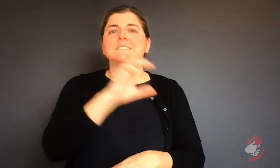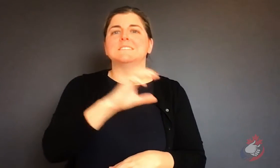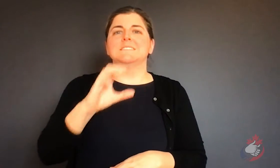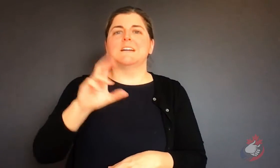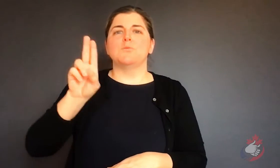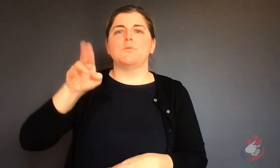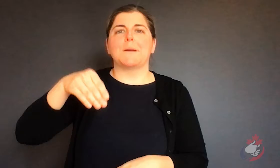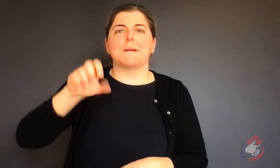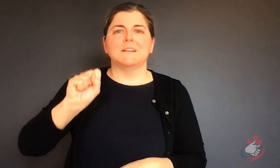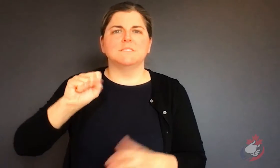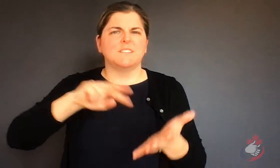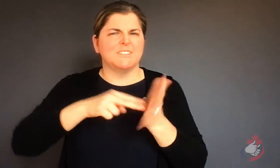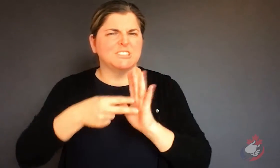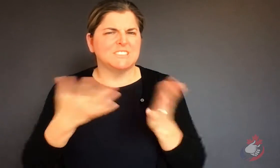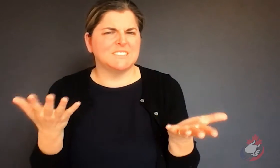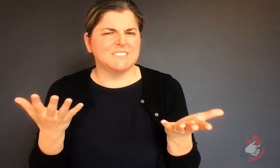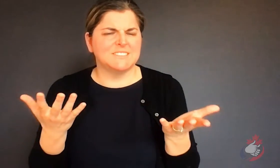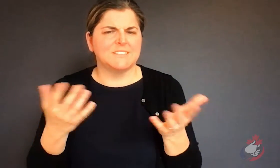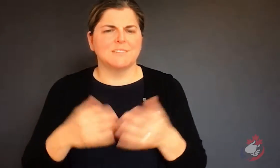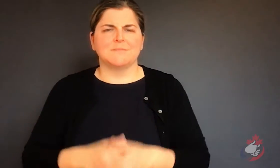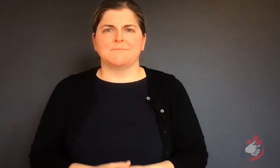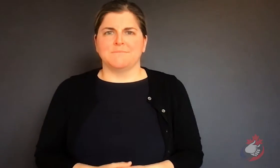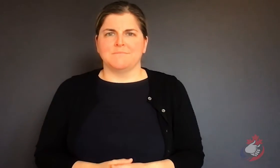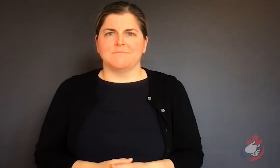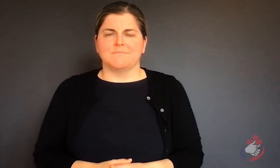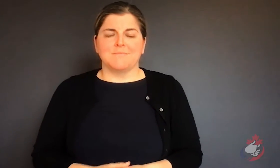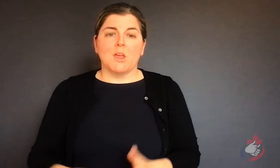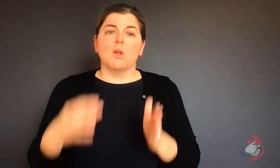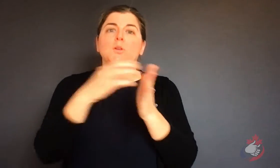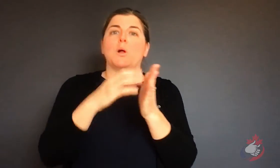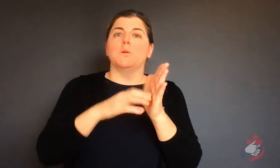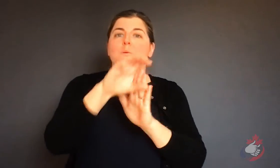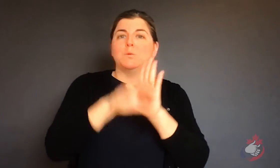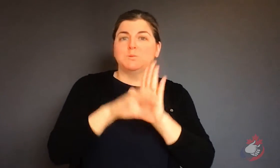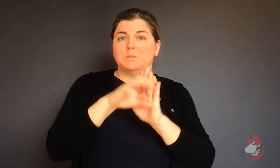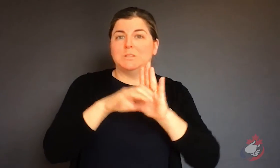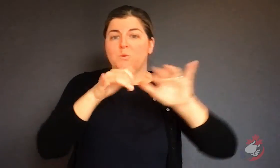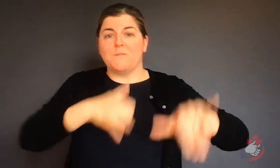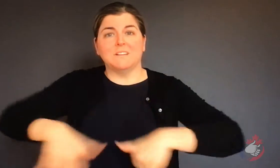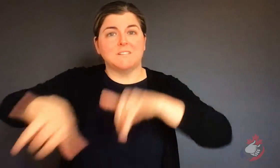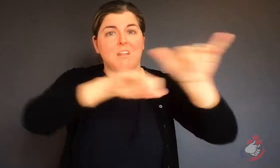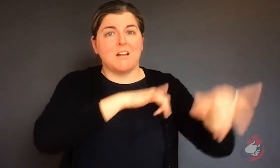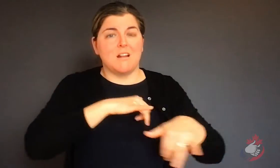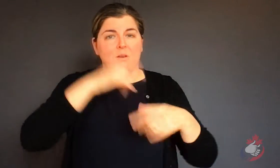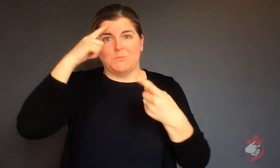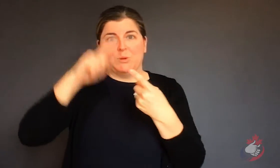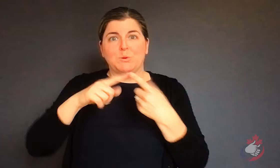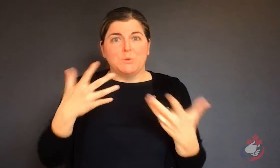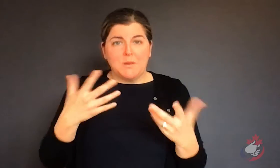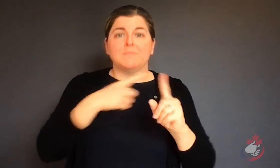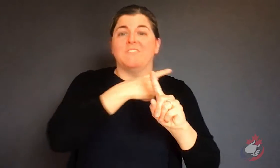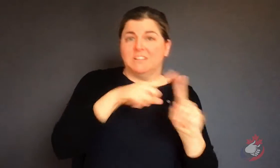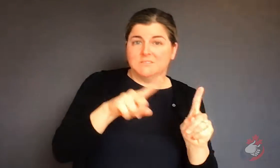Qu’est-ce que le CCUMS? Le code de conduite universel pour prévenir